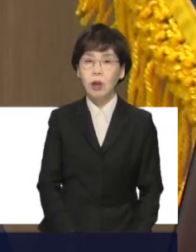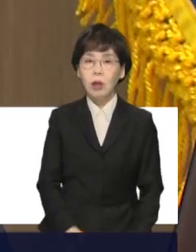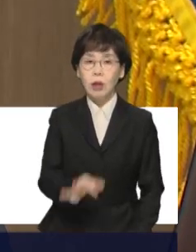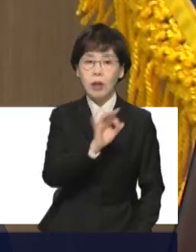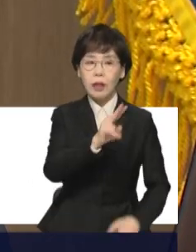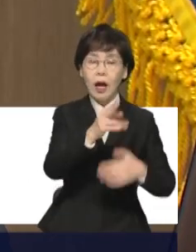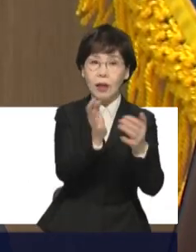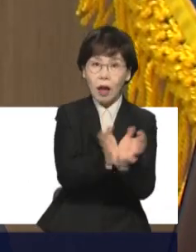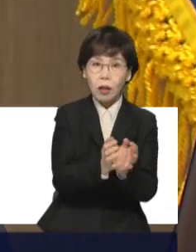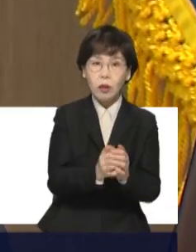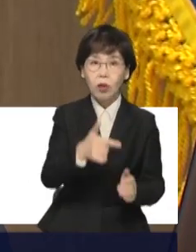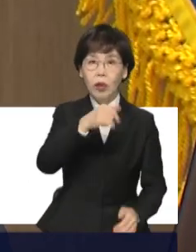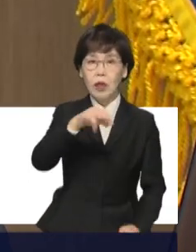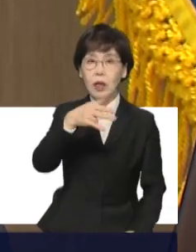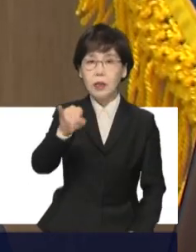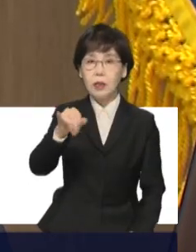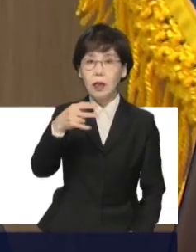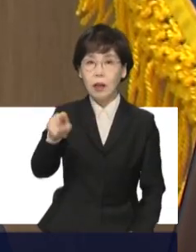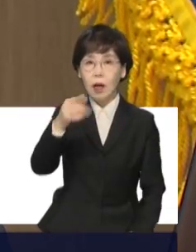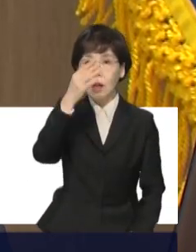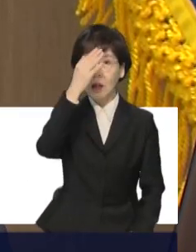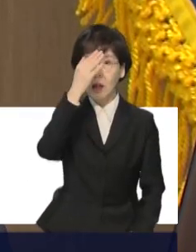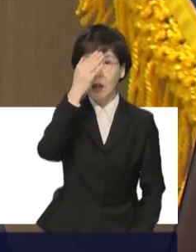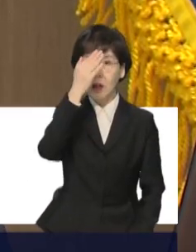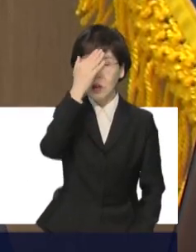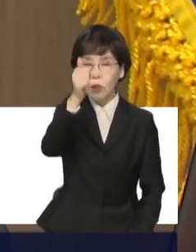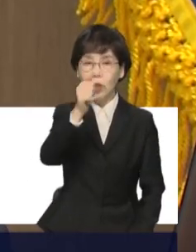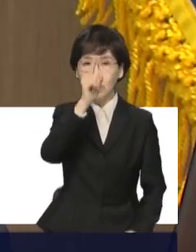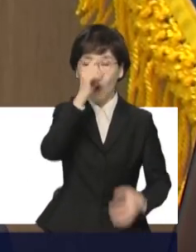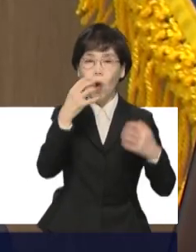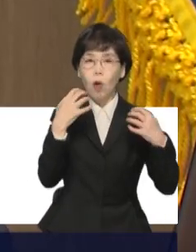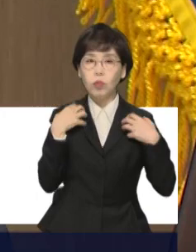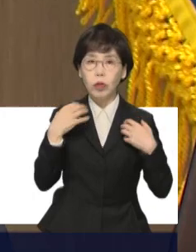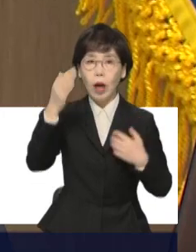야당도 기시다 내각의 한일 관계 개선을 적극 지원하겠다고 약속했습니다.